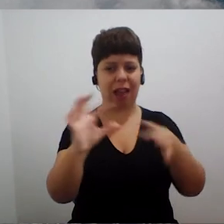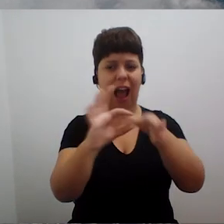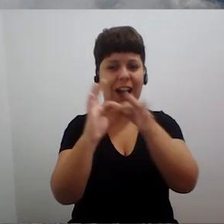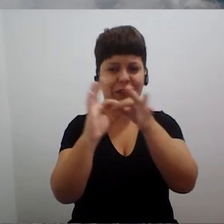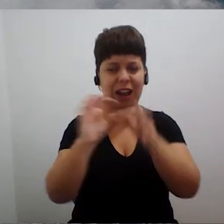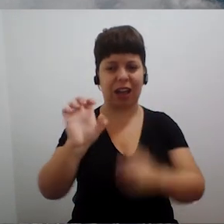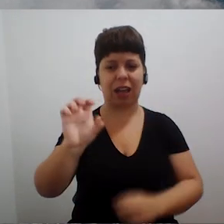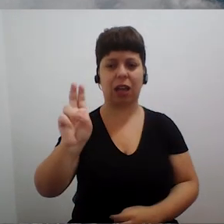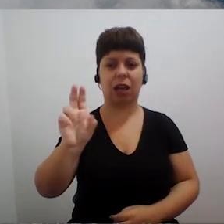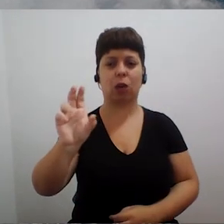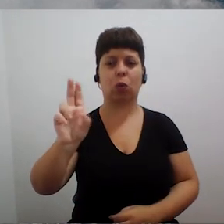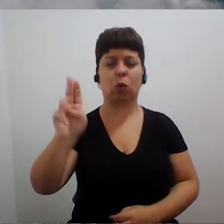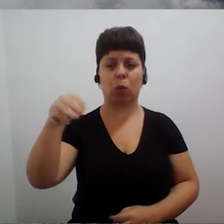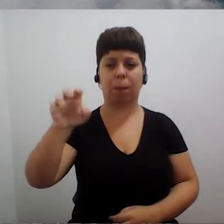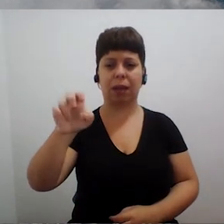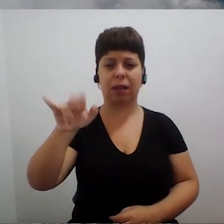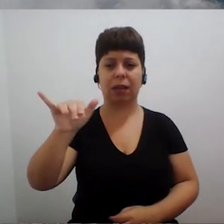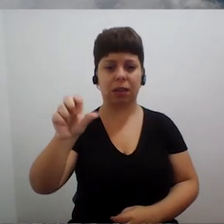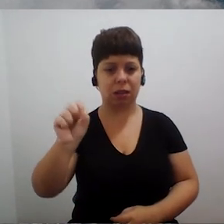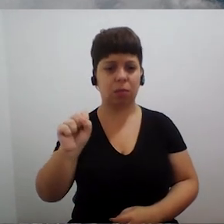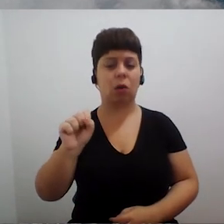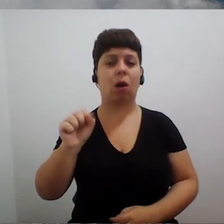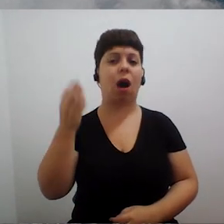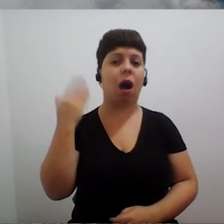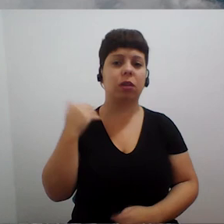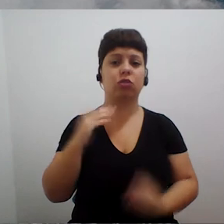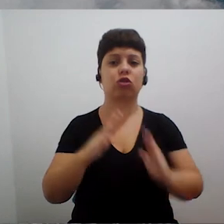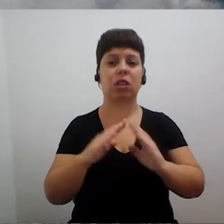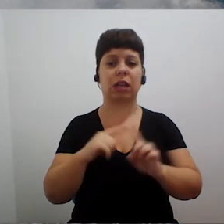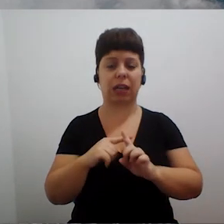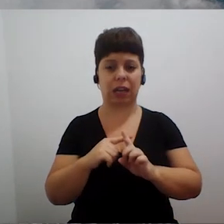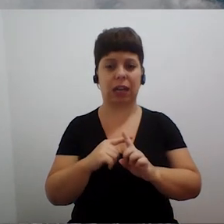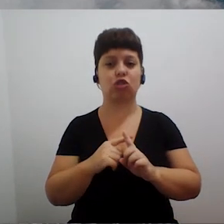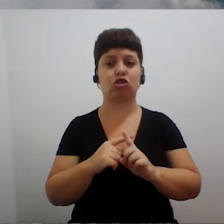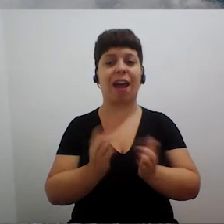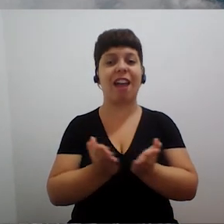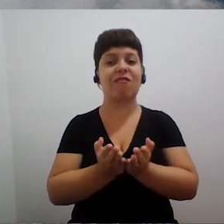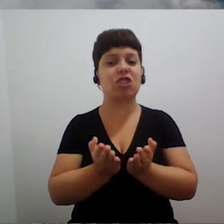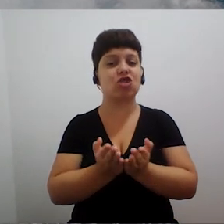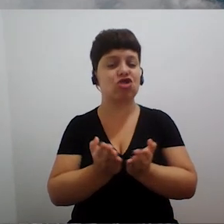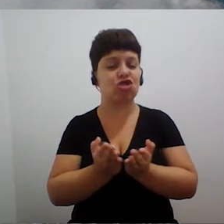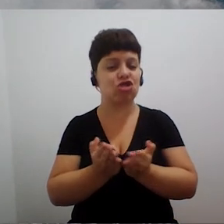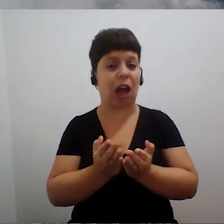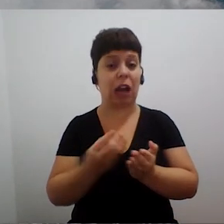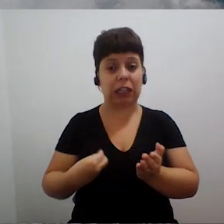Houve já nas igrejas evangélicas que aqui estavam, uma preocupação de diálogo,